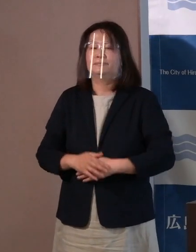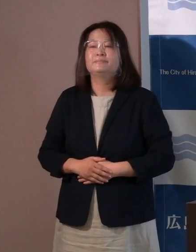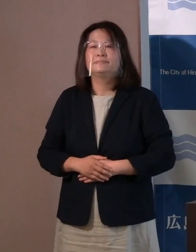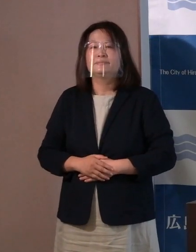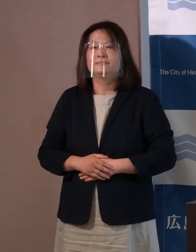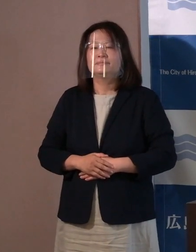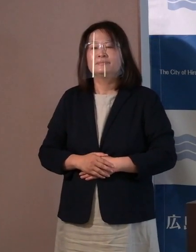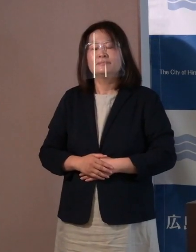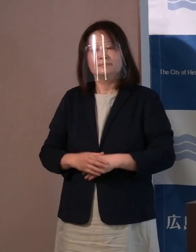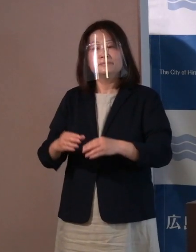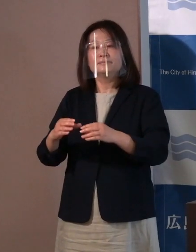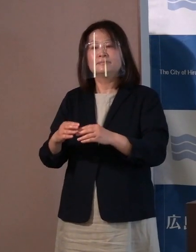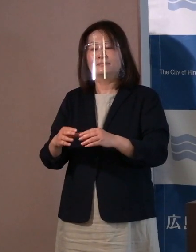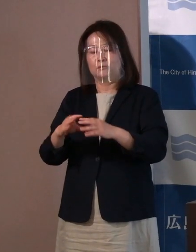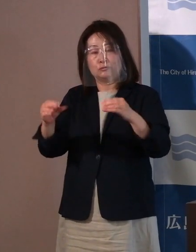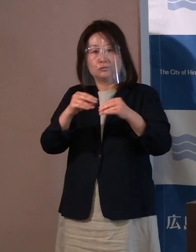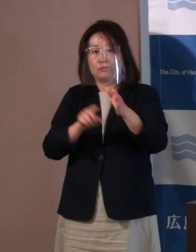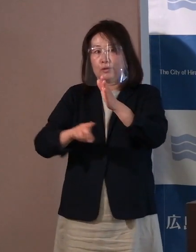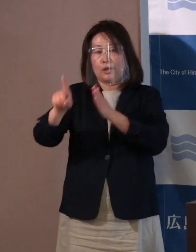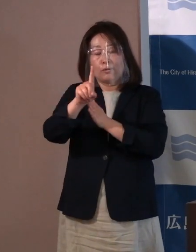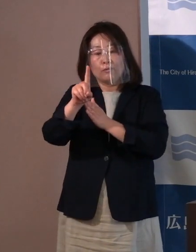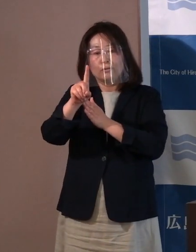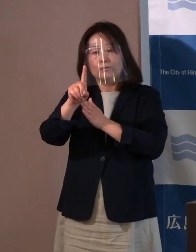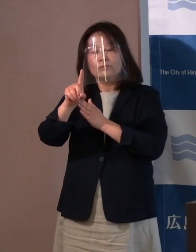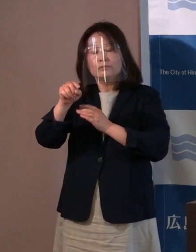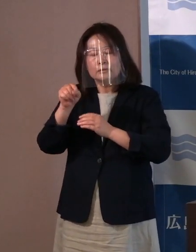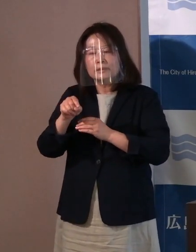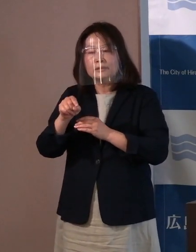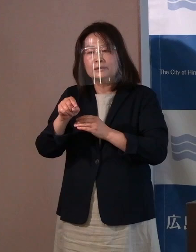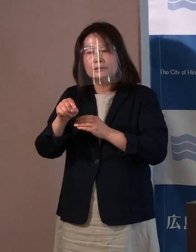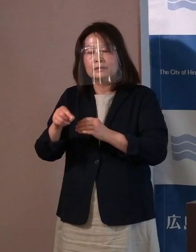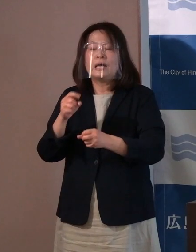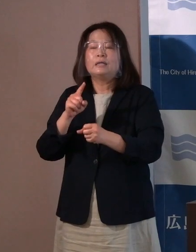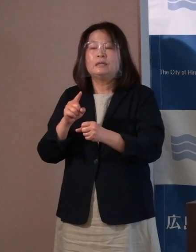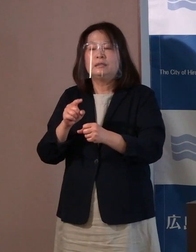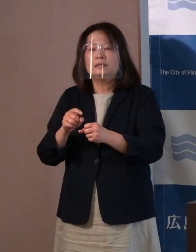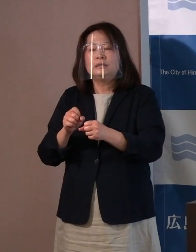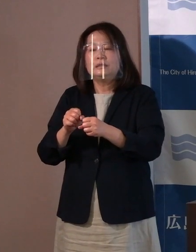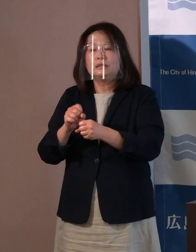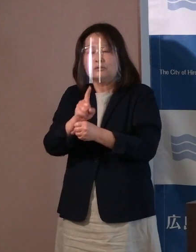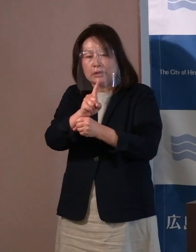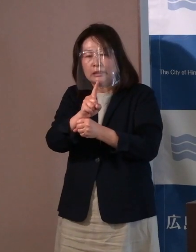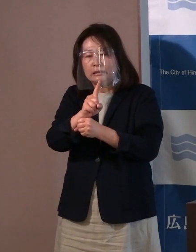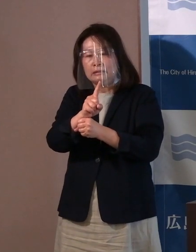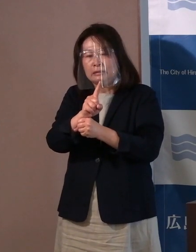各国の為政者に向けては､ 核によって相手を威嚇するという発想から､